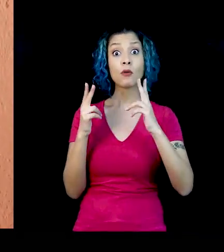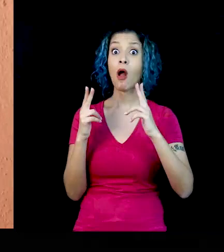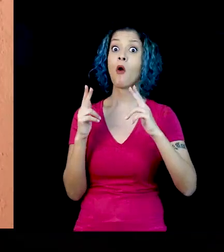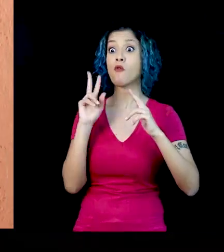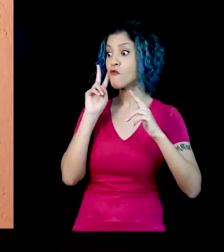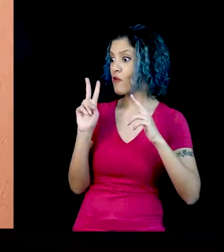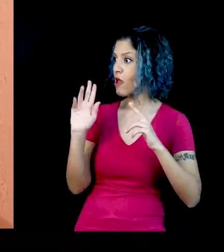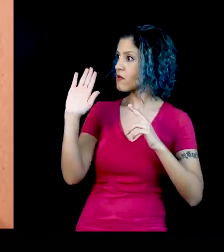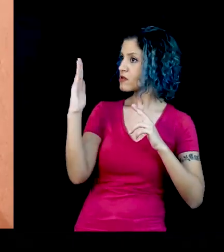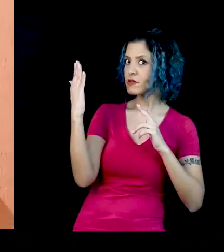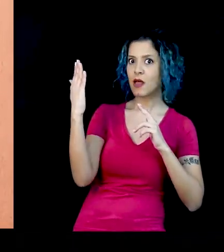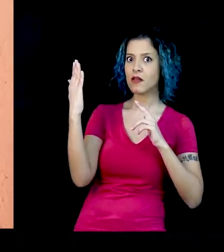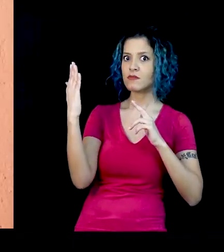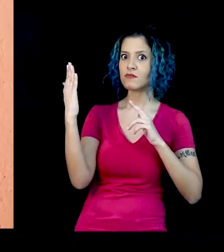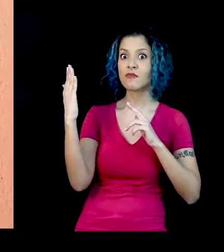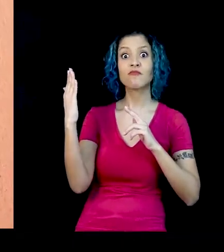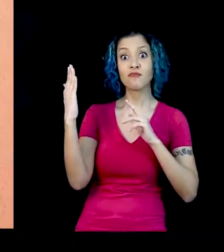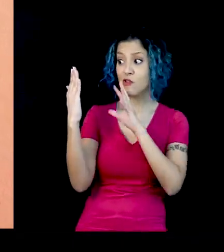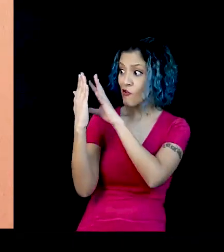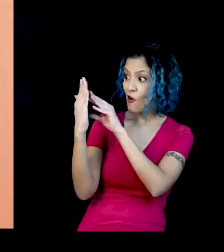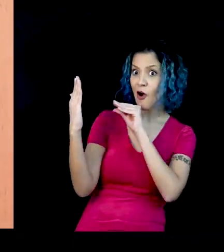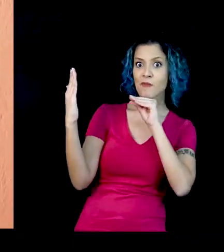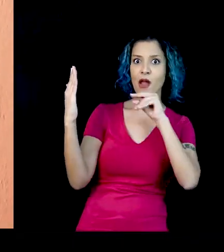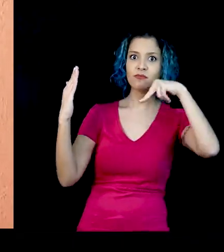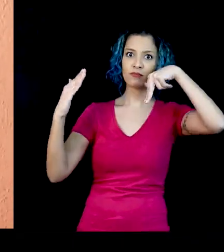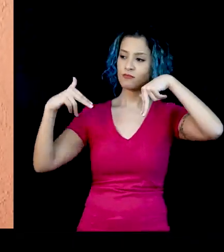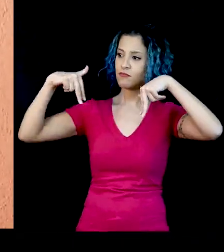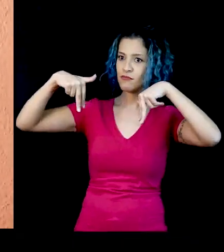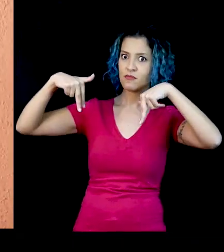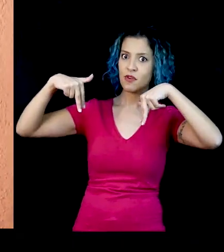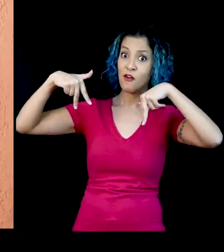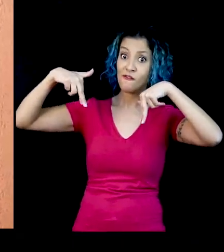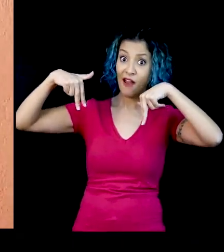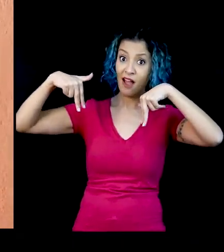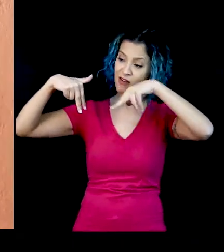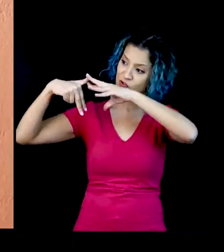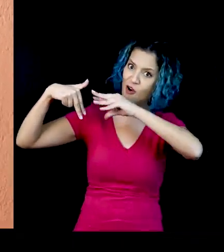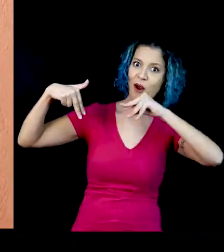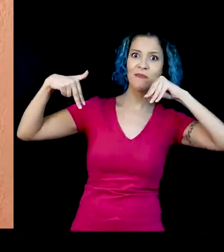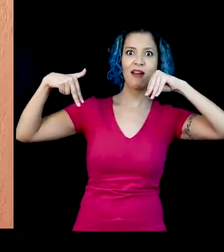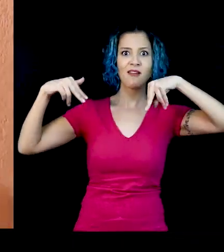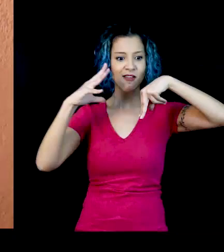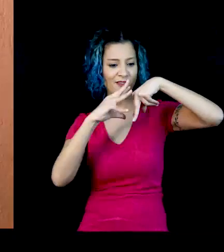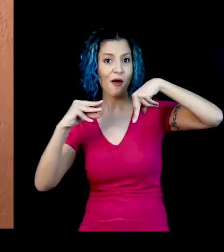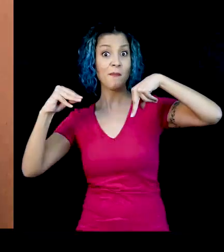e que você os copia. Vamos experimentar?